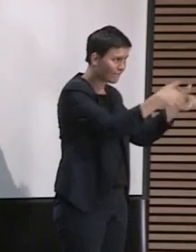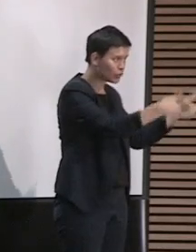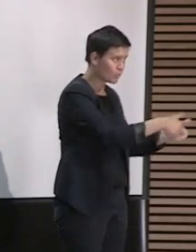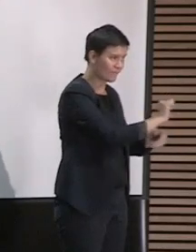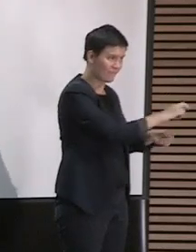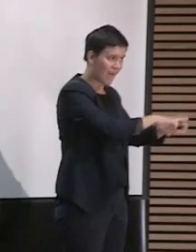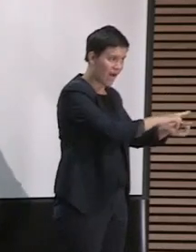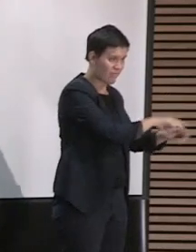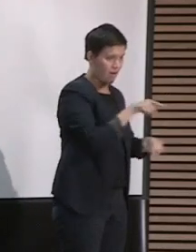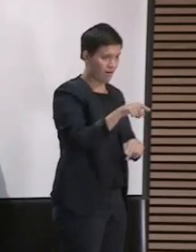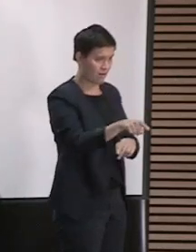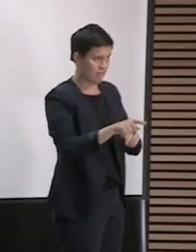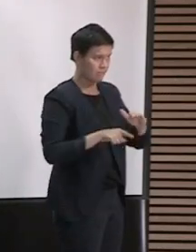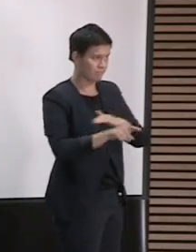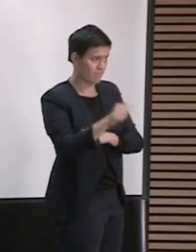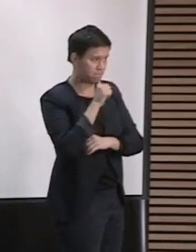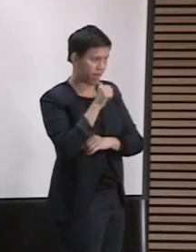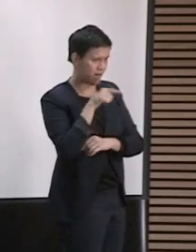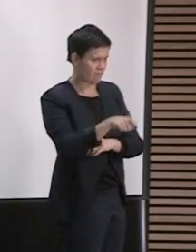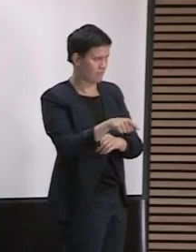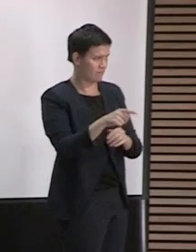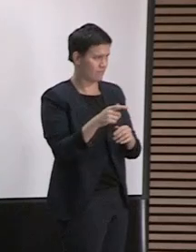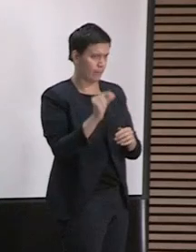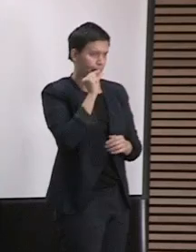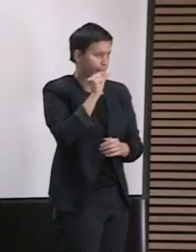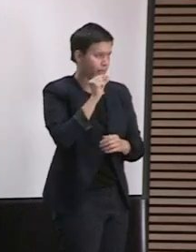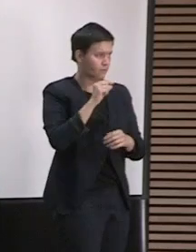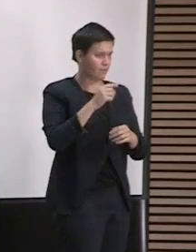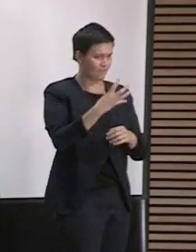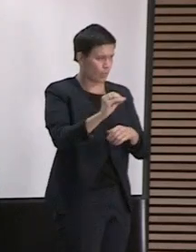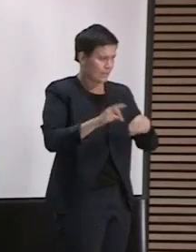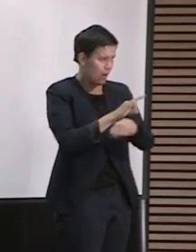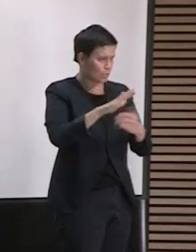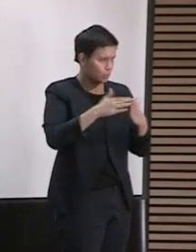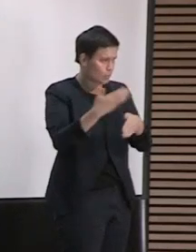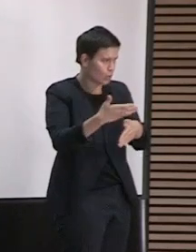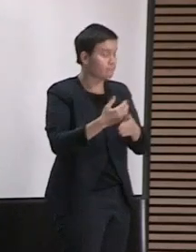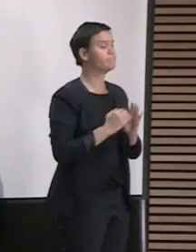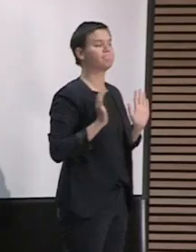ka taea ana nga tikanga whakawa. kairipoata: (ka korero tuturu)? TE RAIERO Hei ki taku korero,